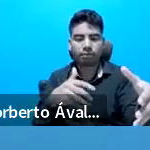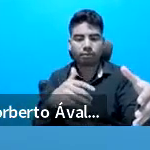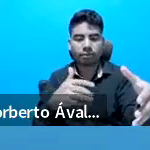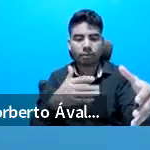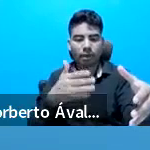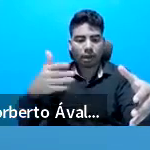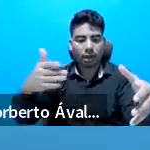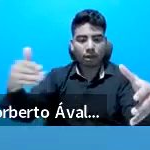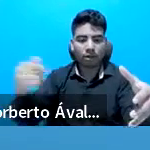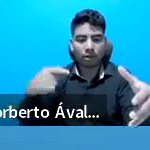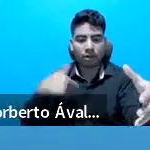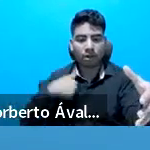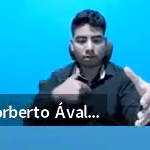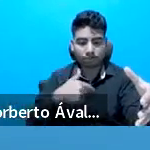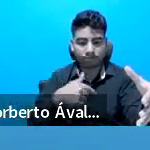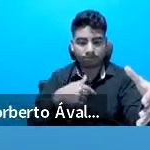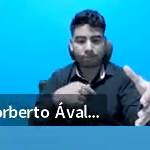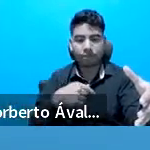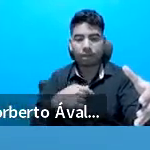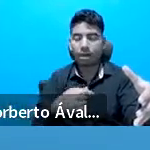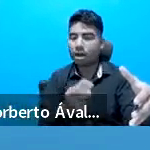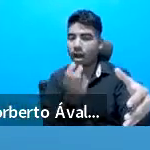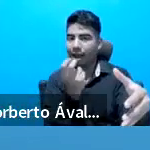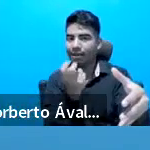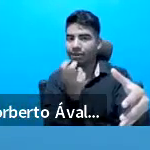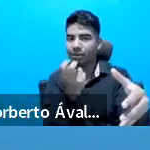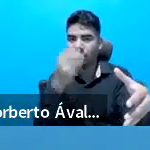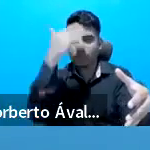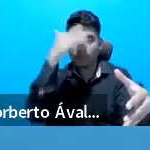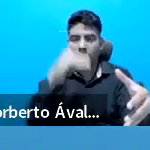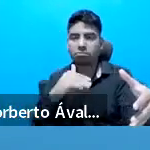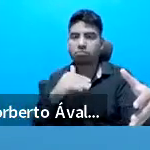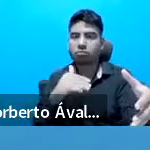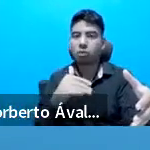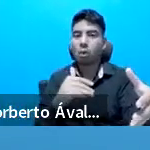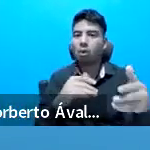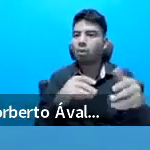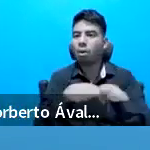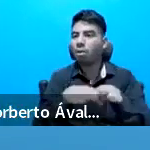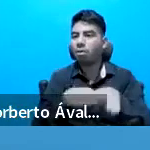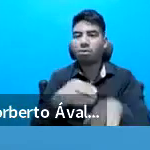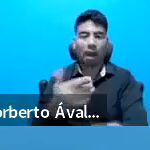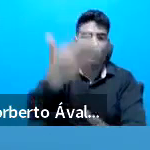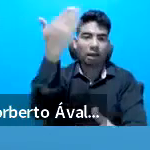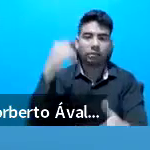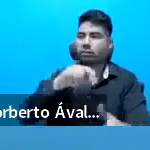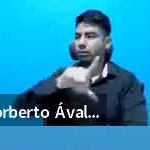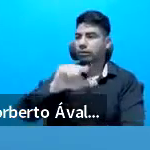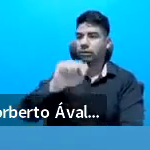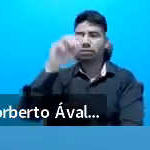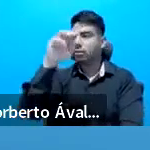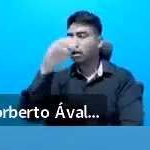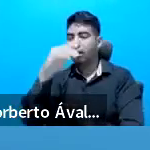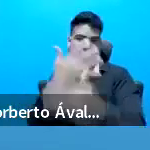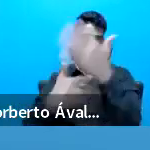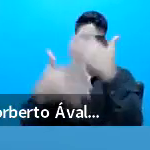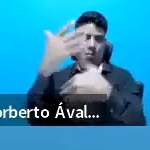descubrir que tienen una comunicación que es a través de las lenguas de señas o en o en aquel entonces, pues todavía no eran considerados